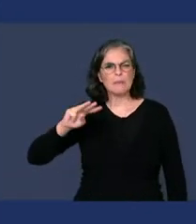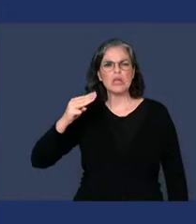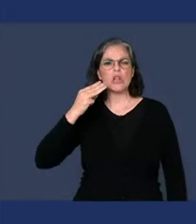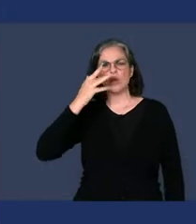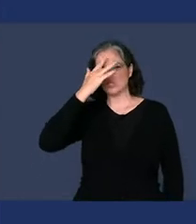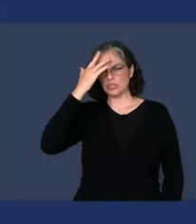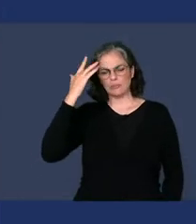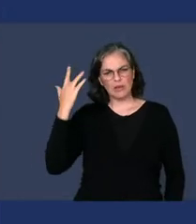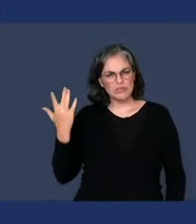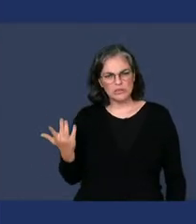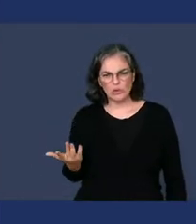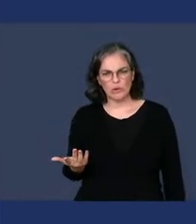PAUTAS QUE SÃO TRATADAS AQUI ... E MILHARES DE SEGUIDORES